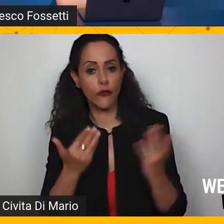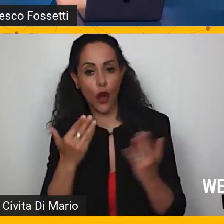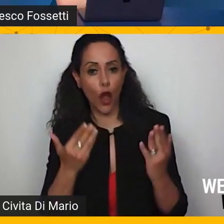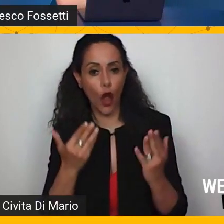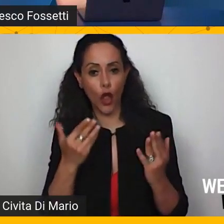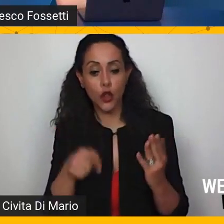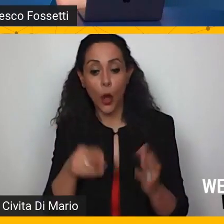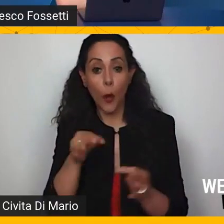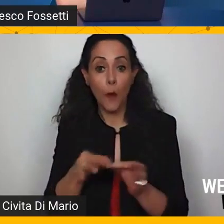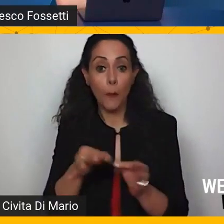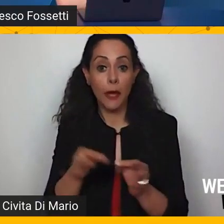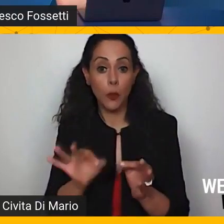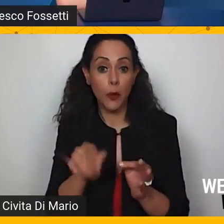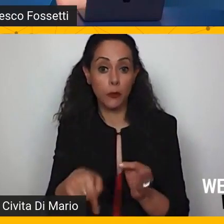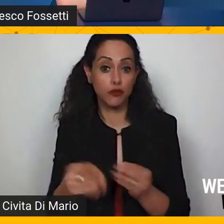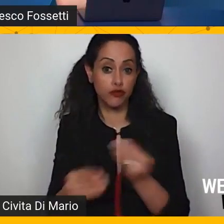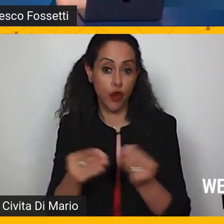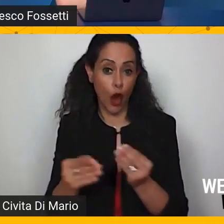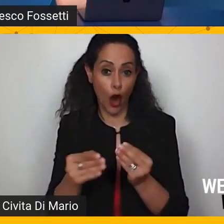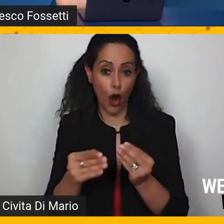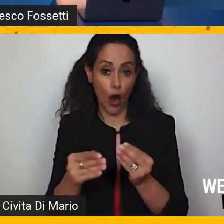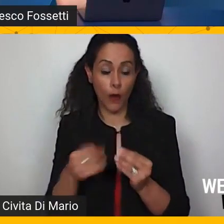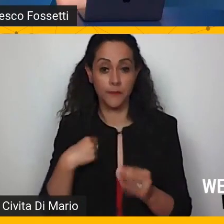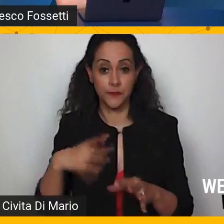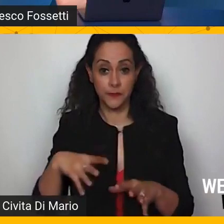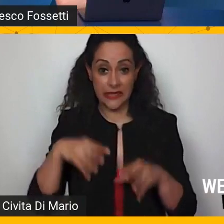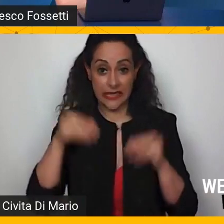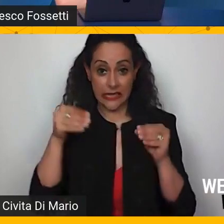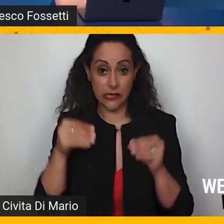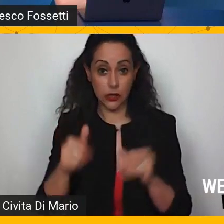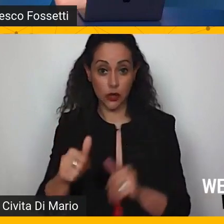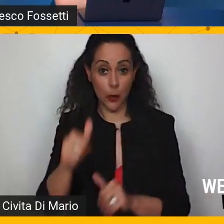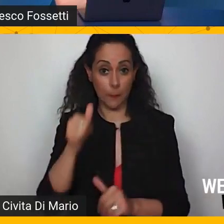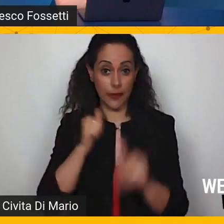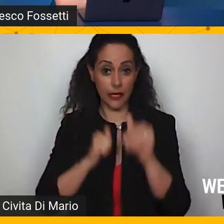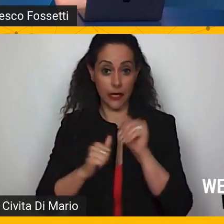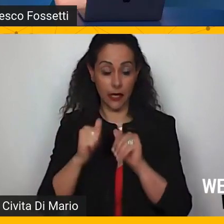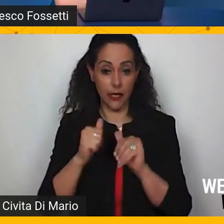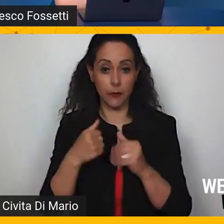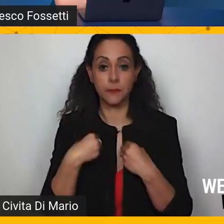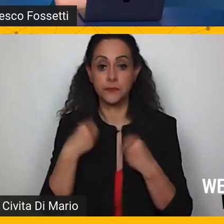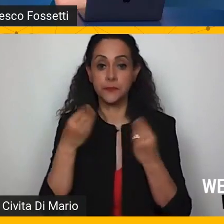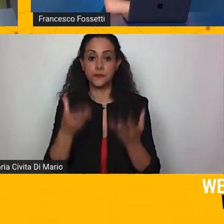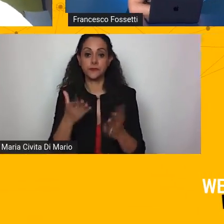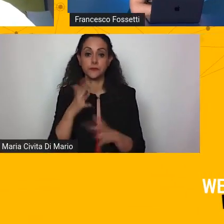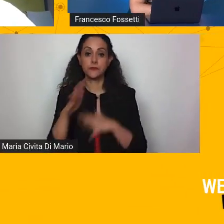attraverso il gioco. Ehm prima